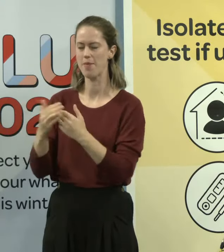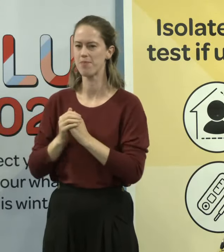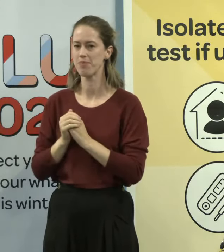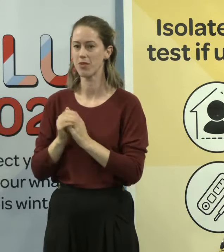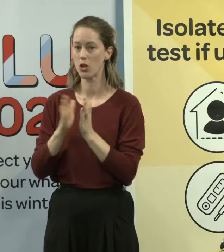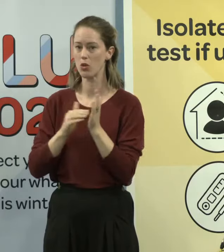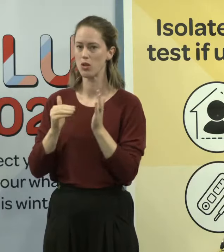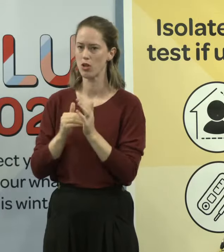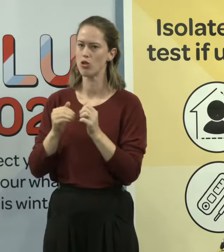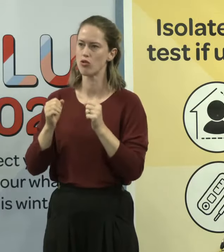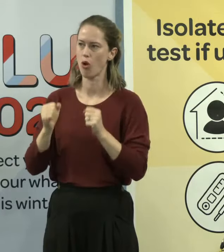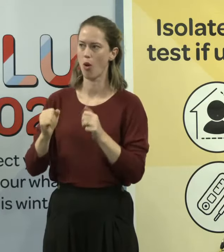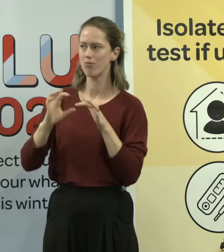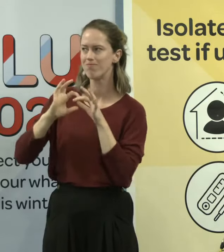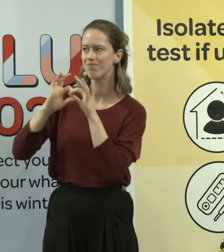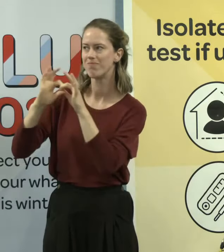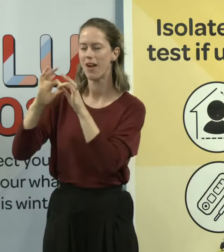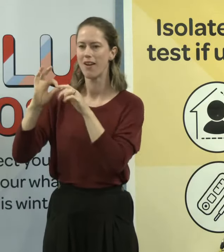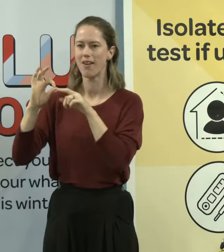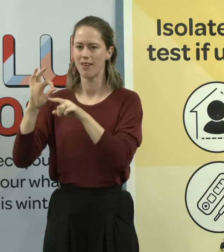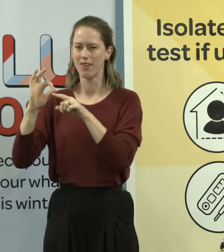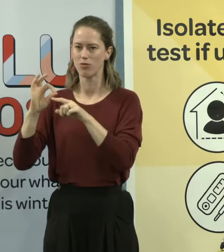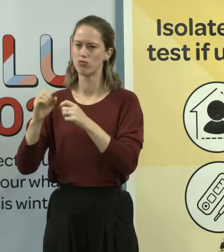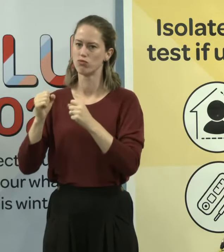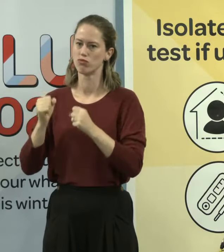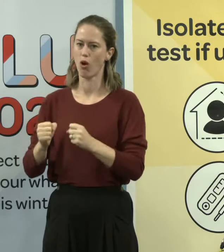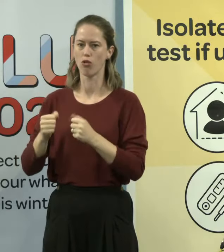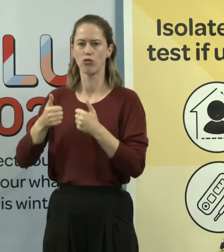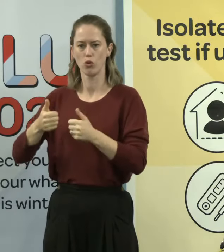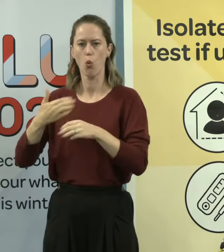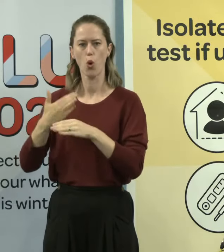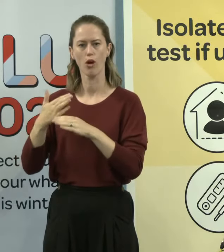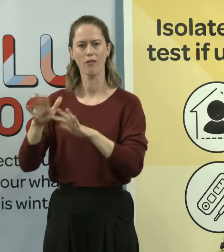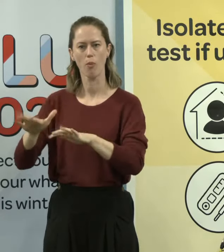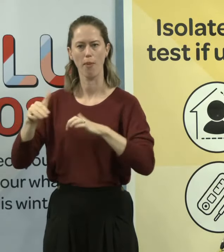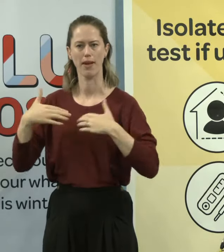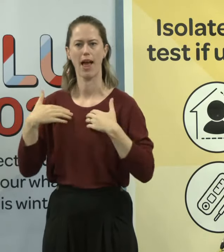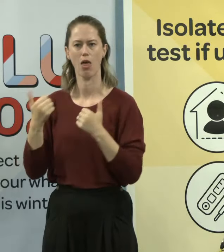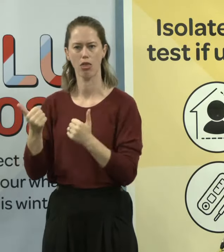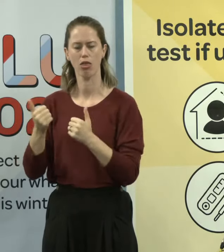ki tenei ra hei Ao Te Ra Hauora,